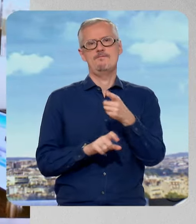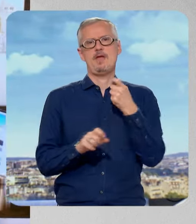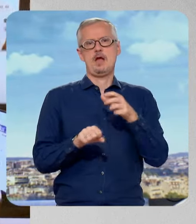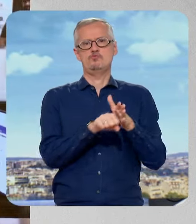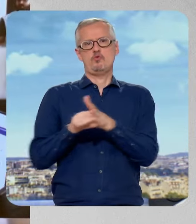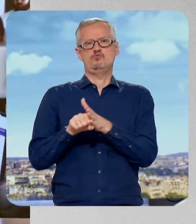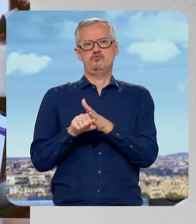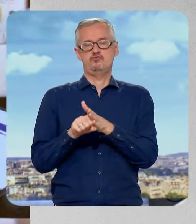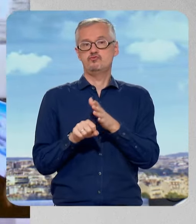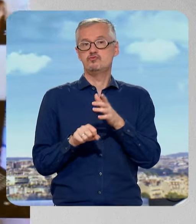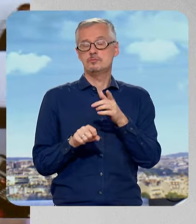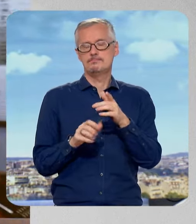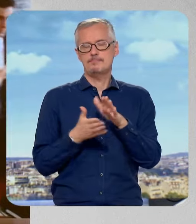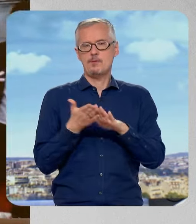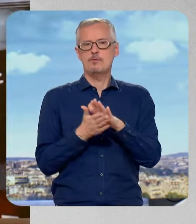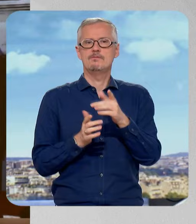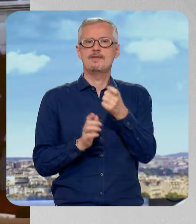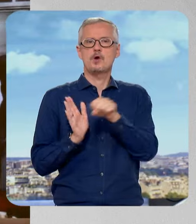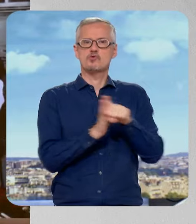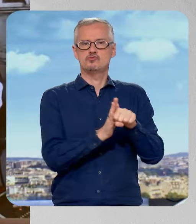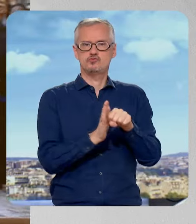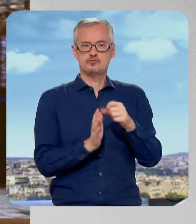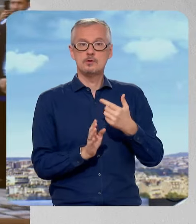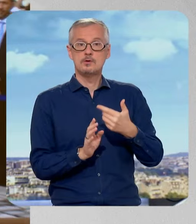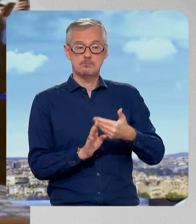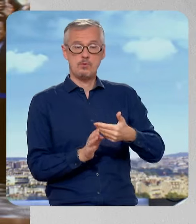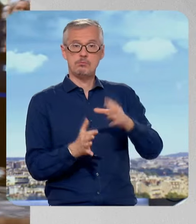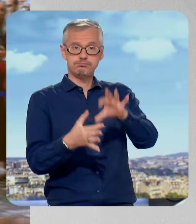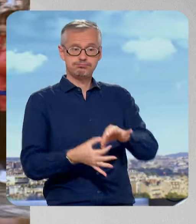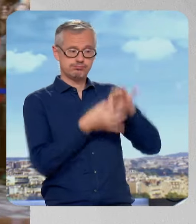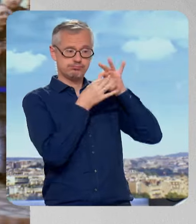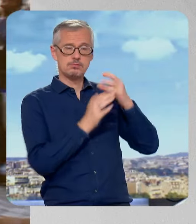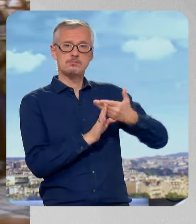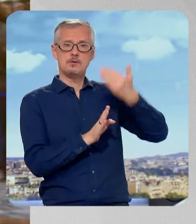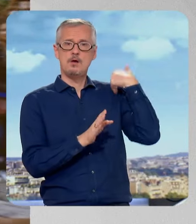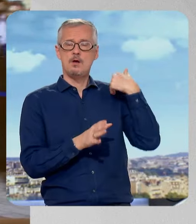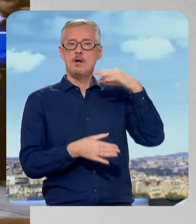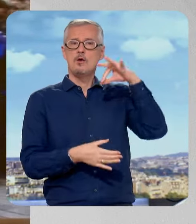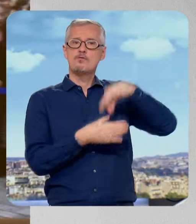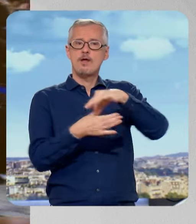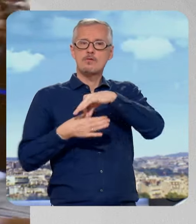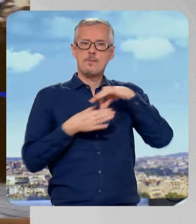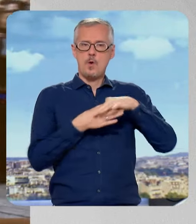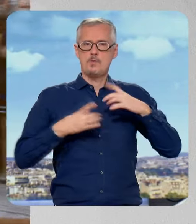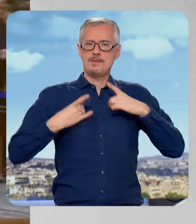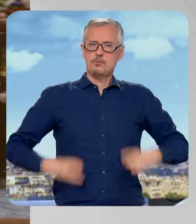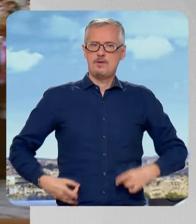Vous pourriez participer à ce gouvernement? C.Delga: J'ai rencontré le président de la République il y a 10 jours.